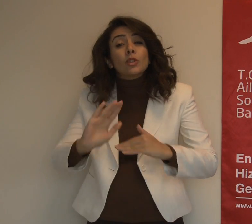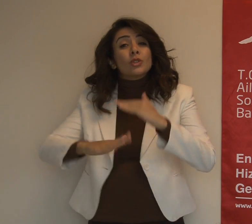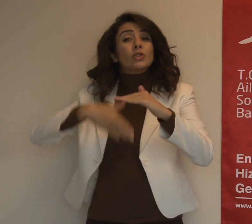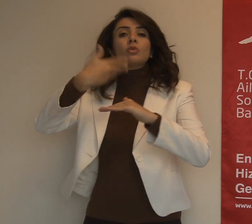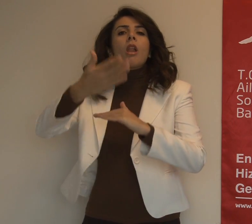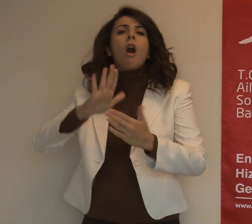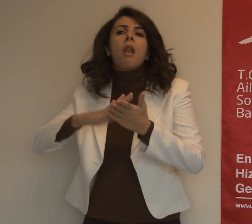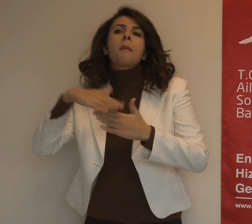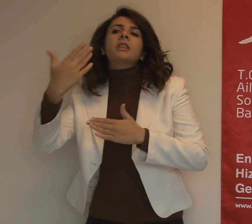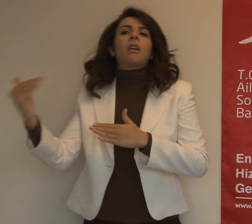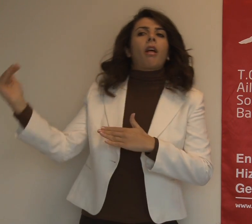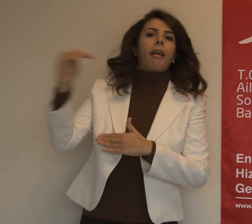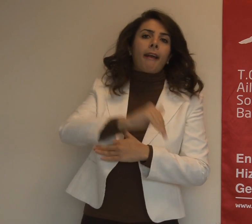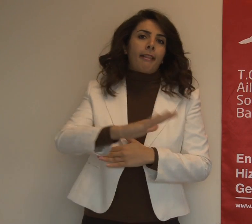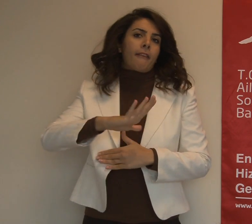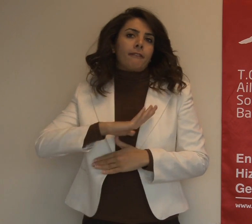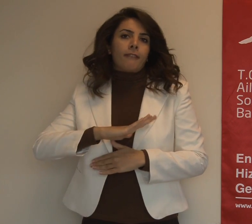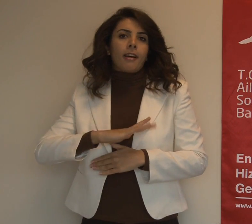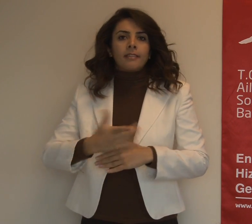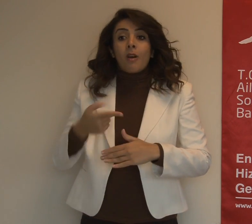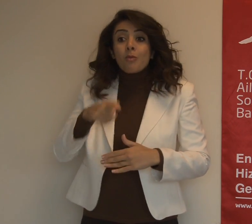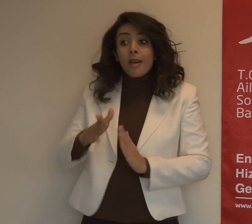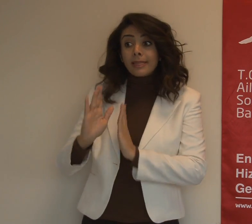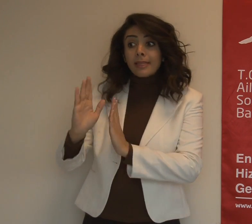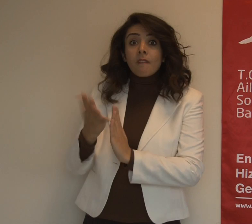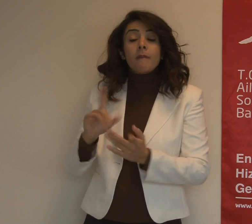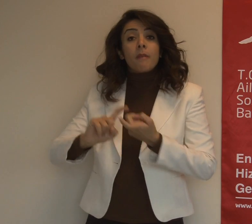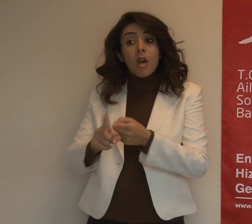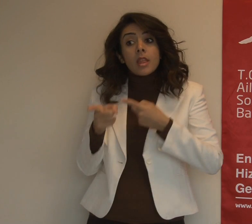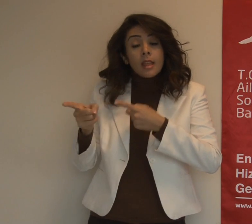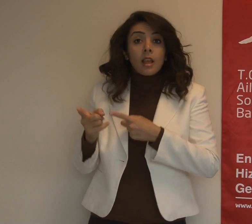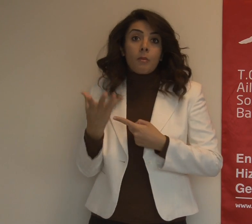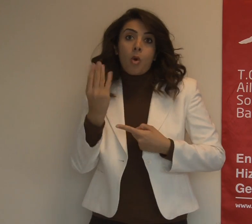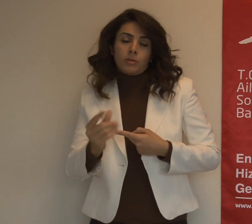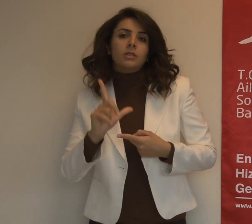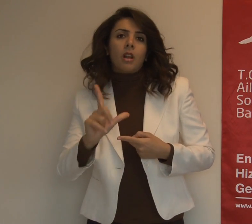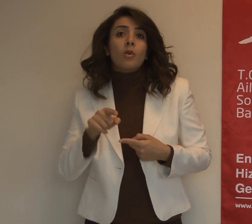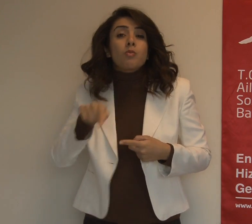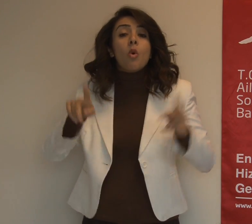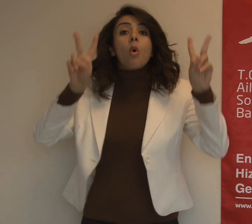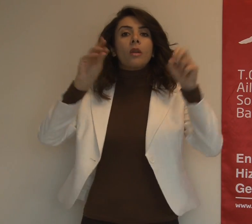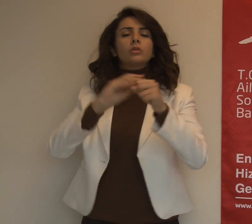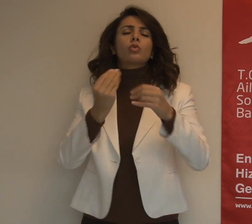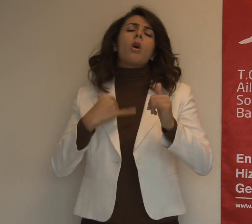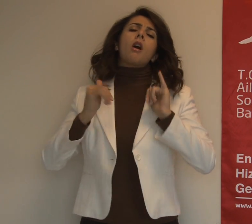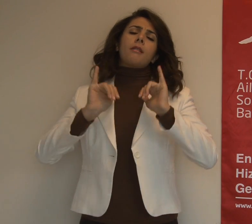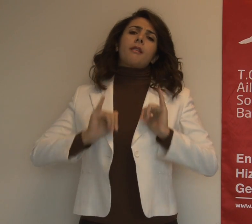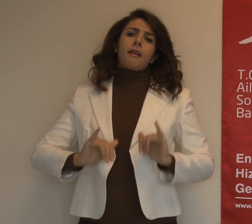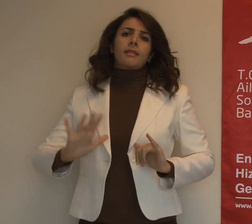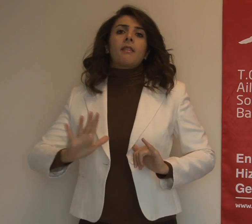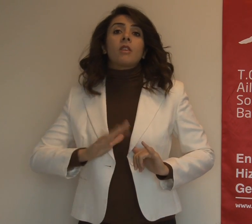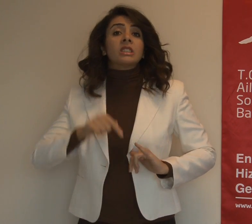Bizden sonra bir arkadaşımız gelecek, bunun devamını ve takibini yapacak. Biz o konuda çok rahatız.